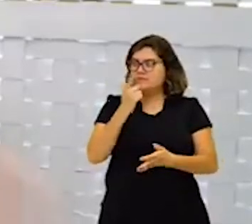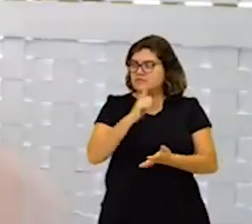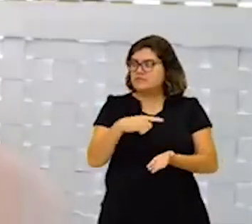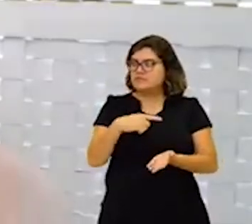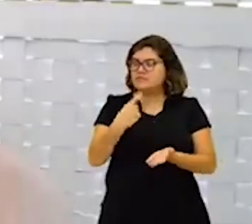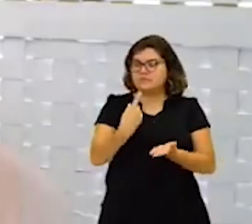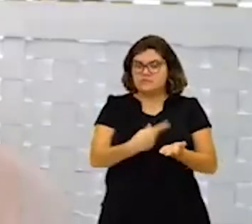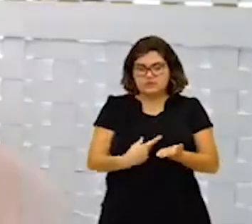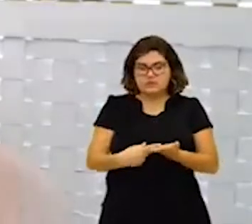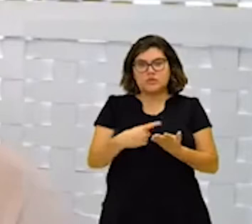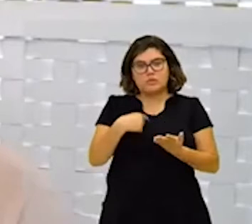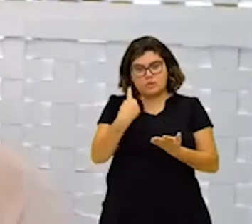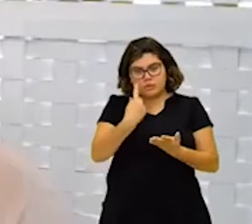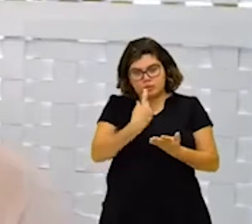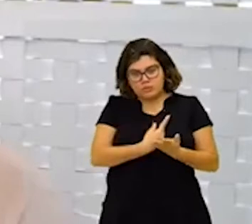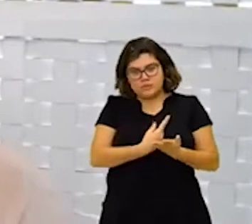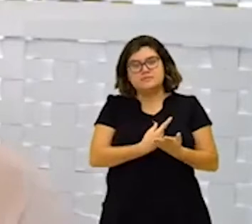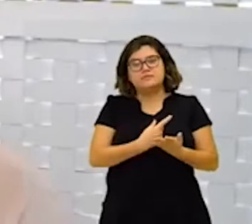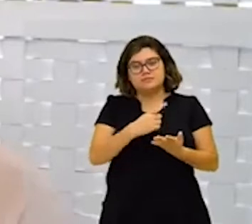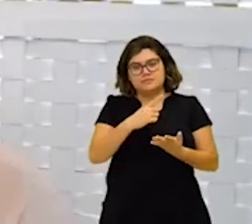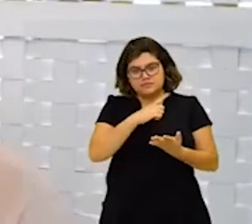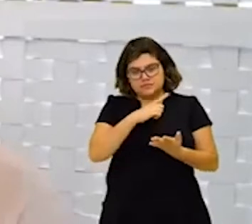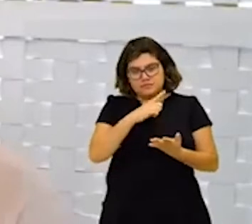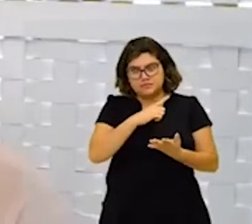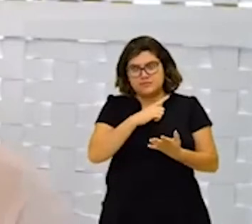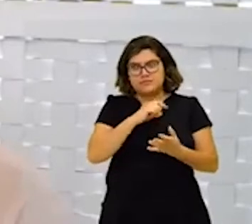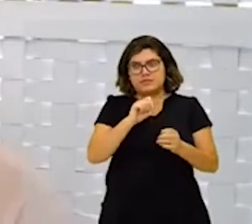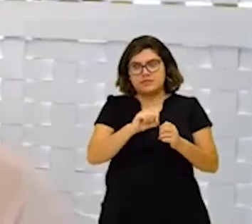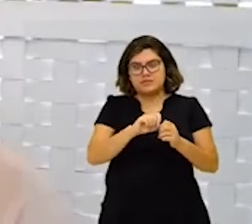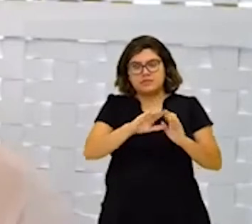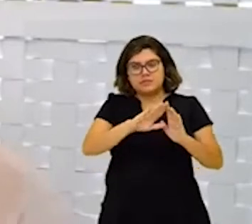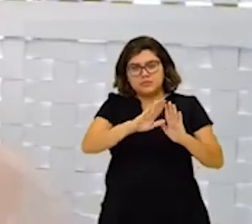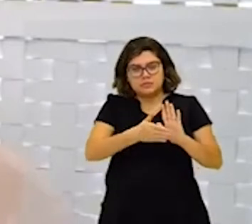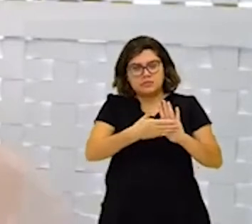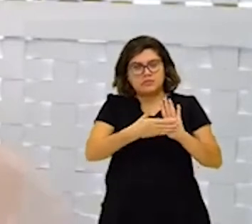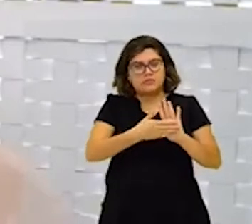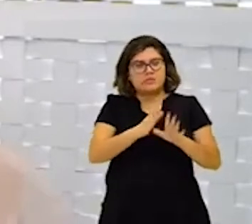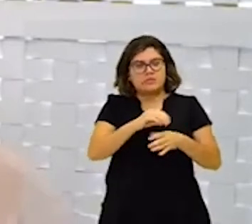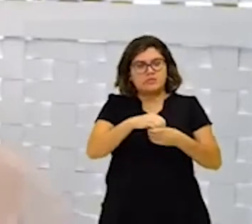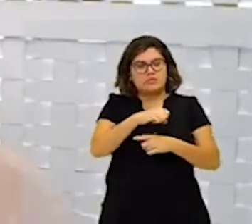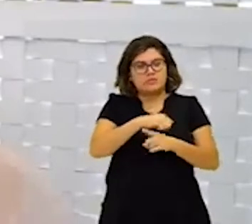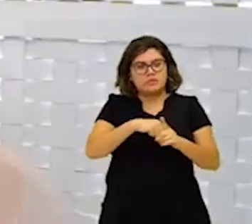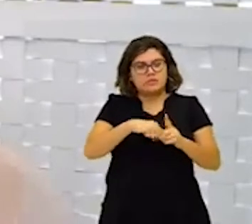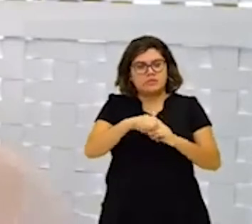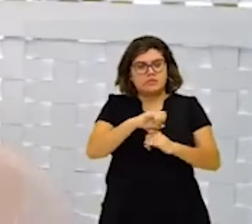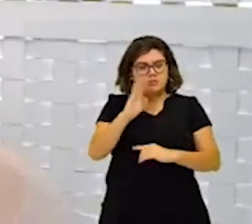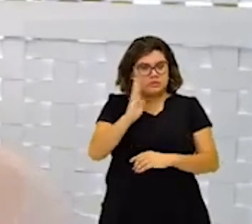nós estamos trazendo uma proposta outra para a sociedade brasileira também loja e não Só nós